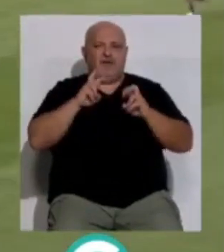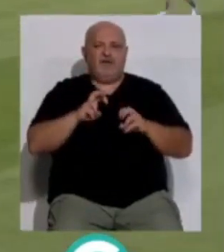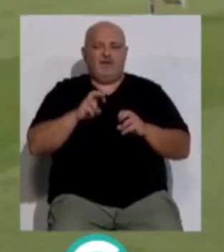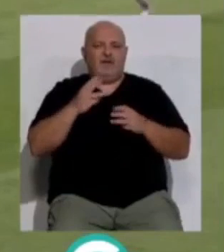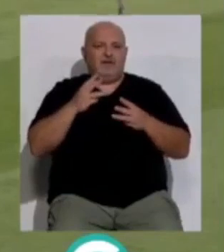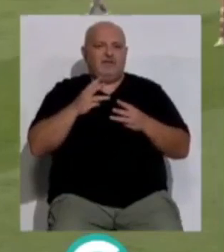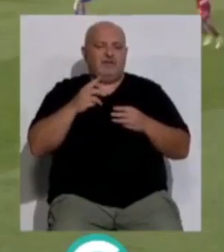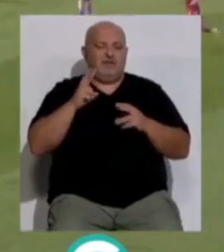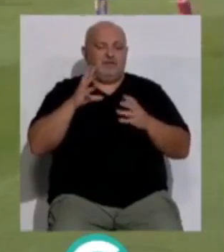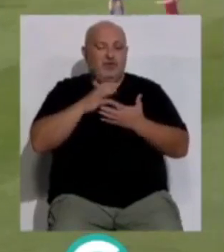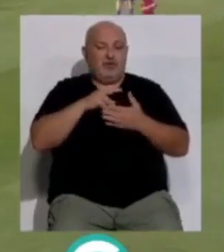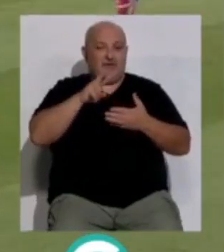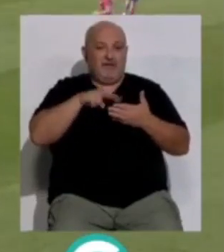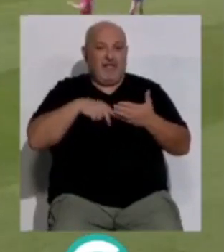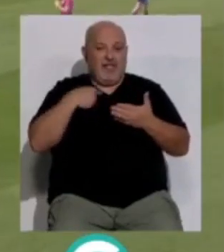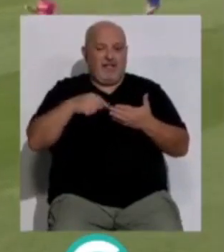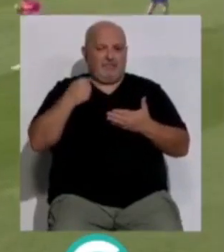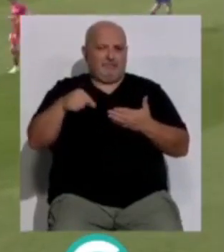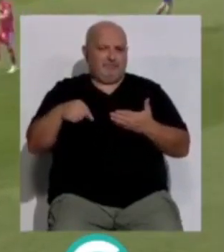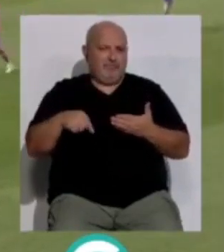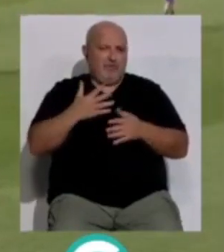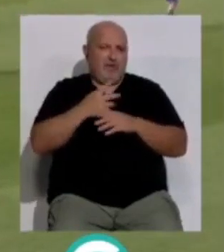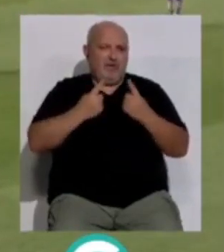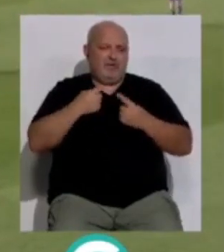traje poco pero todos los apuntes que tengo porque tú sabes nosotros tenemos que estar